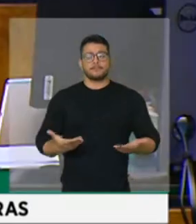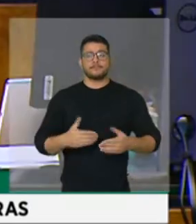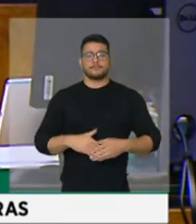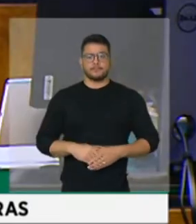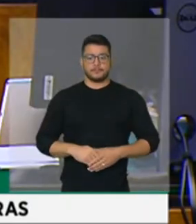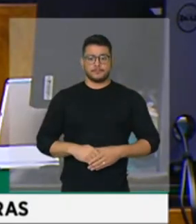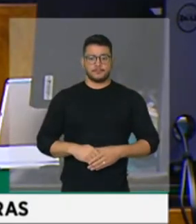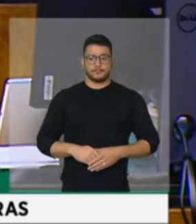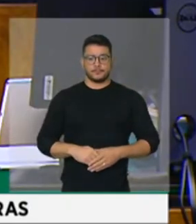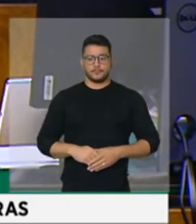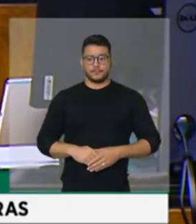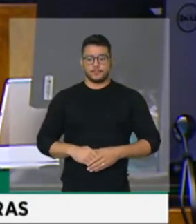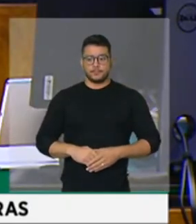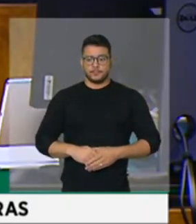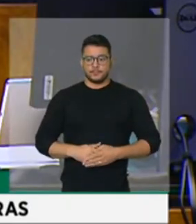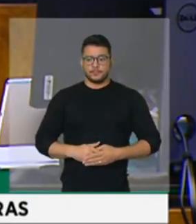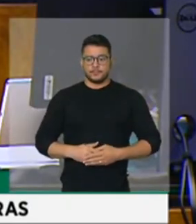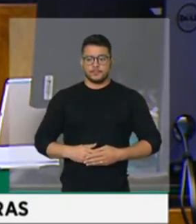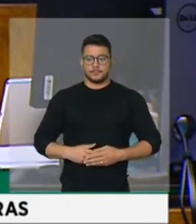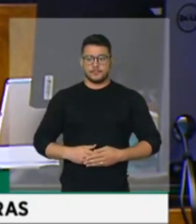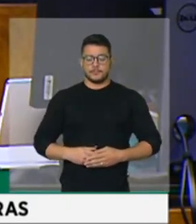PRESIDENTE... -- [DEPUTADO]: PRESIDENTE V.EXA. PODE CONCEDER A PALAVRA AO DEPUTADO